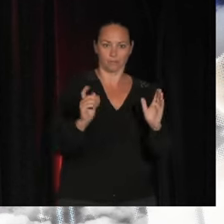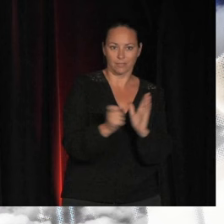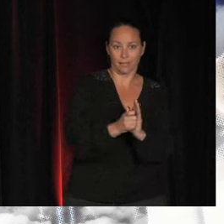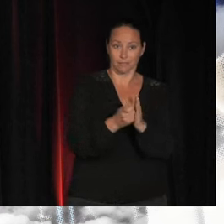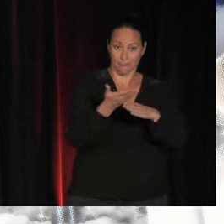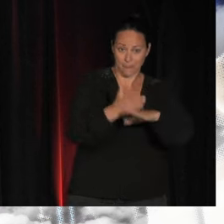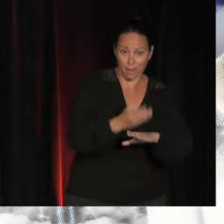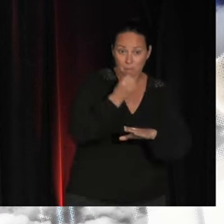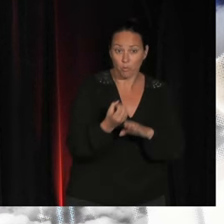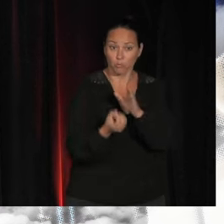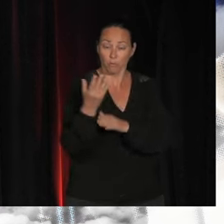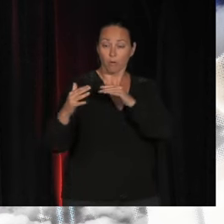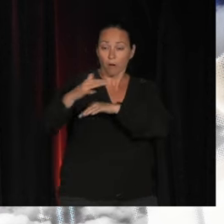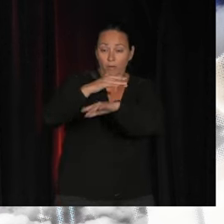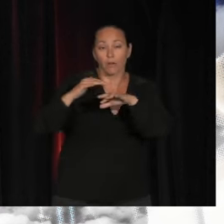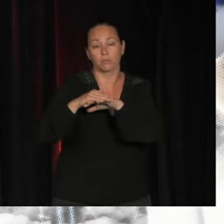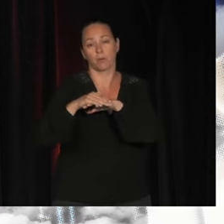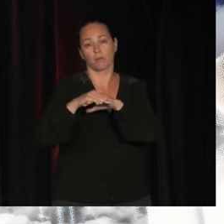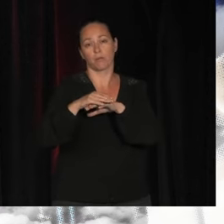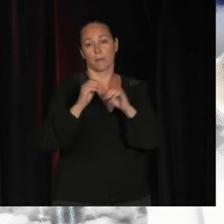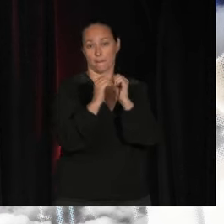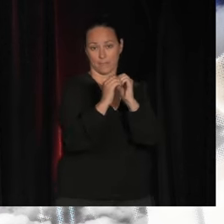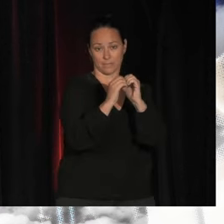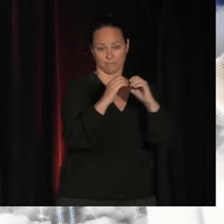Le nouvel univers de Blizzard. Grosse annonce maîtrisée.